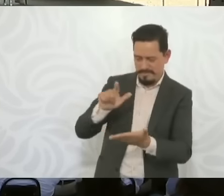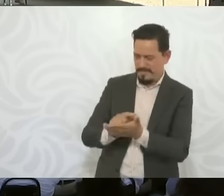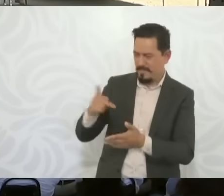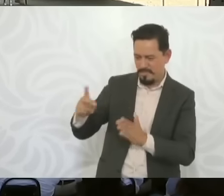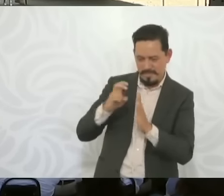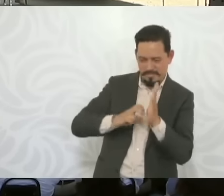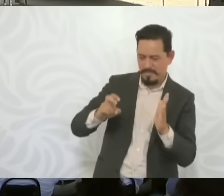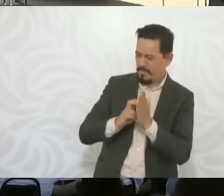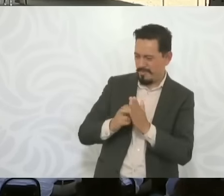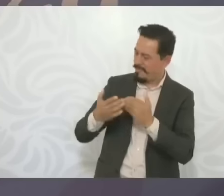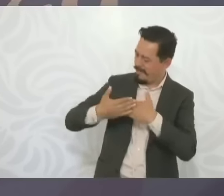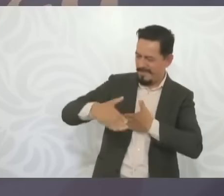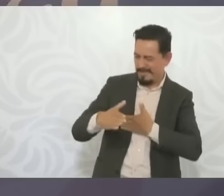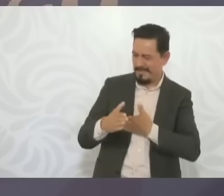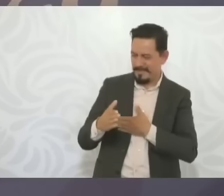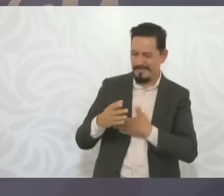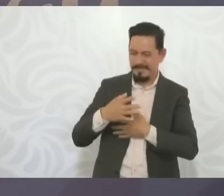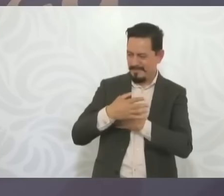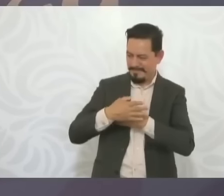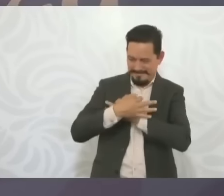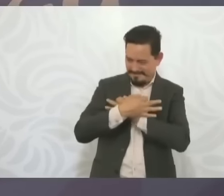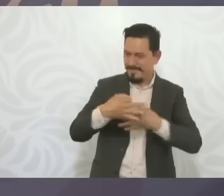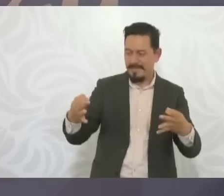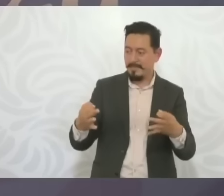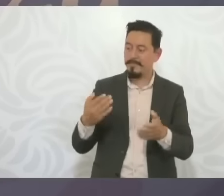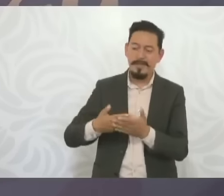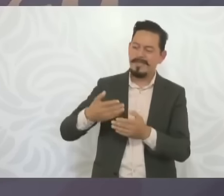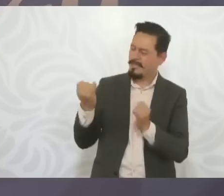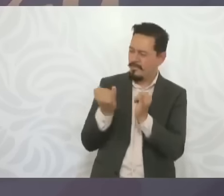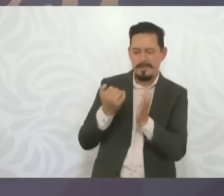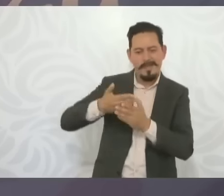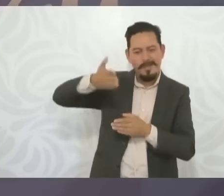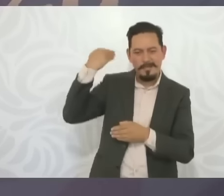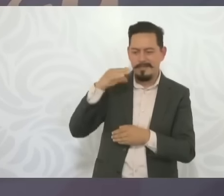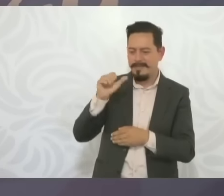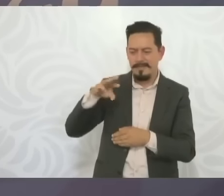de su administración, en su momento propuesta por el presidente Andrés Manuel López Obrador,